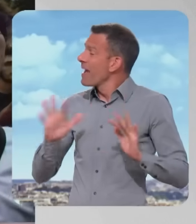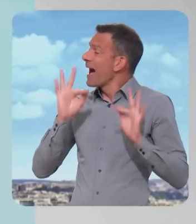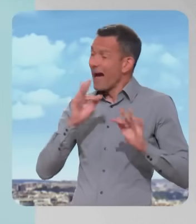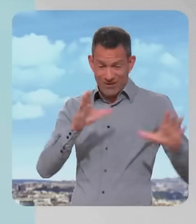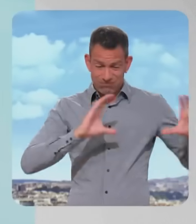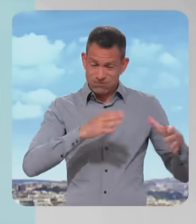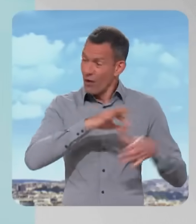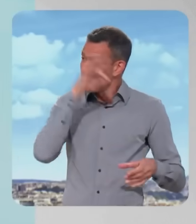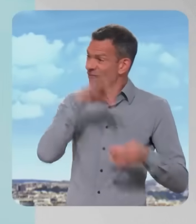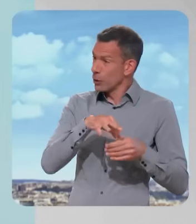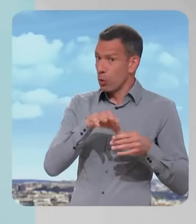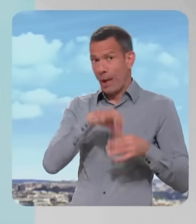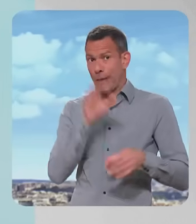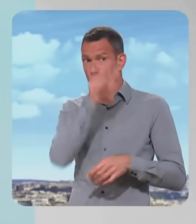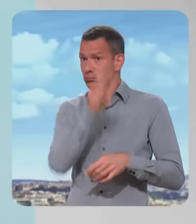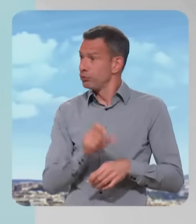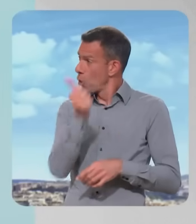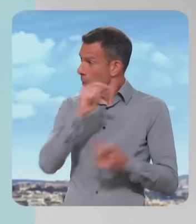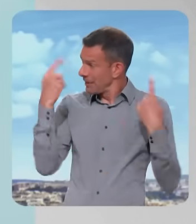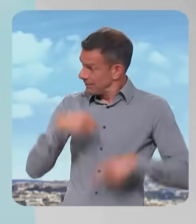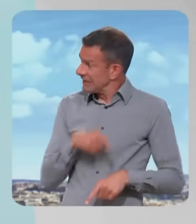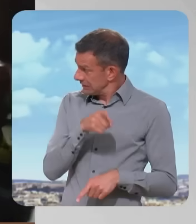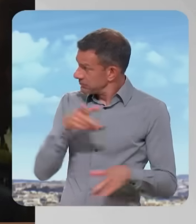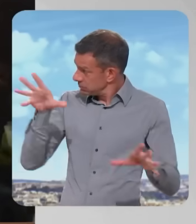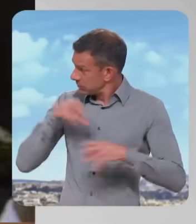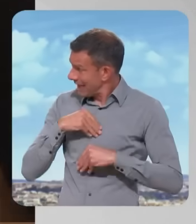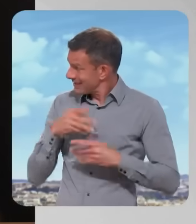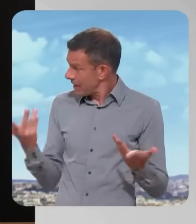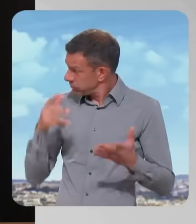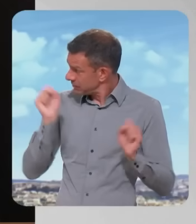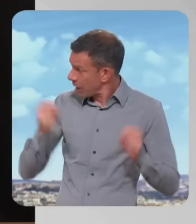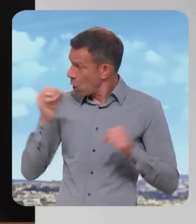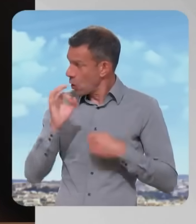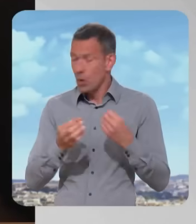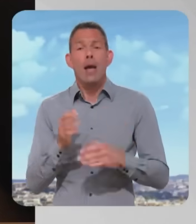T.Sotto: C.Autain a proposé que les députés élus du Nouveau Front populaire se réunissent et fassent une